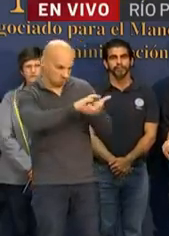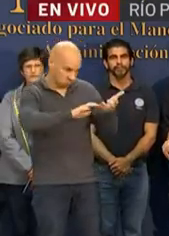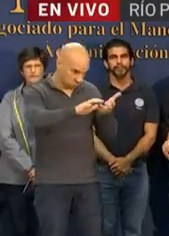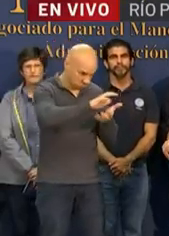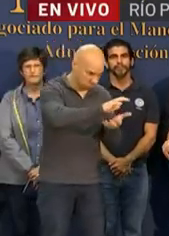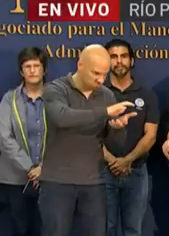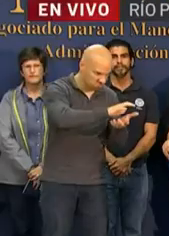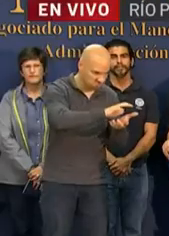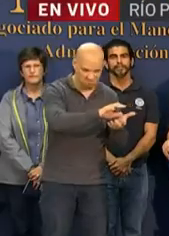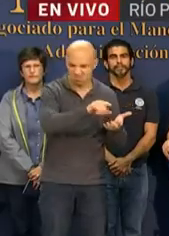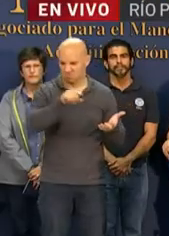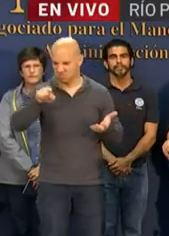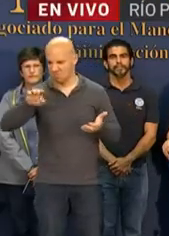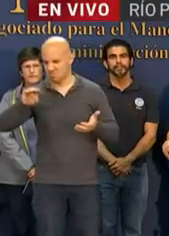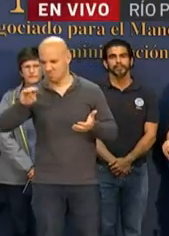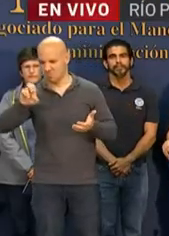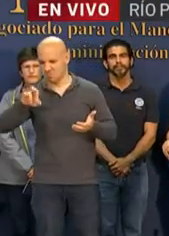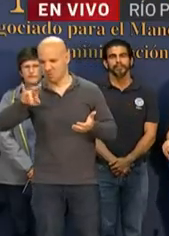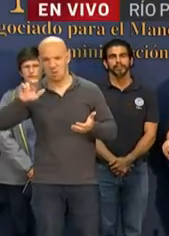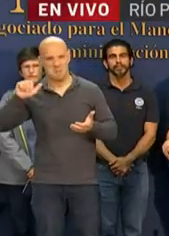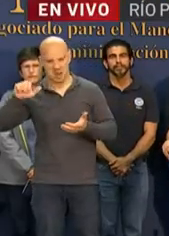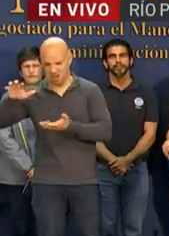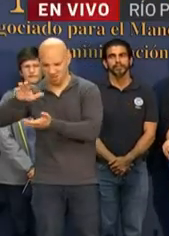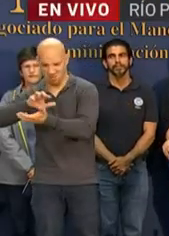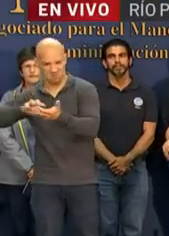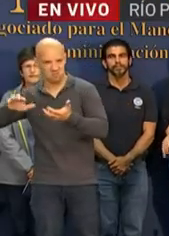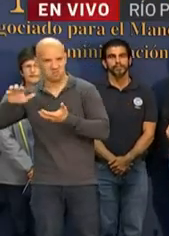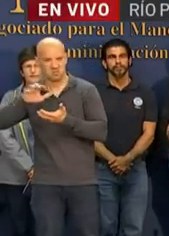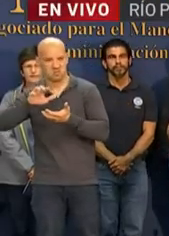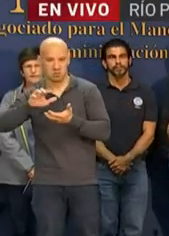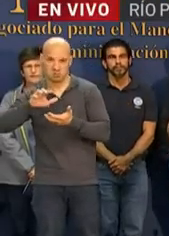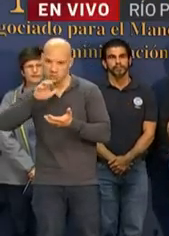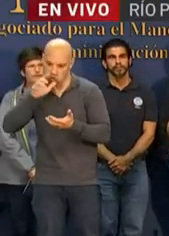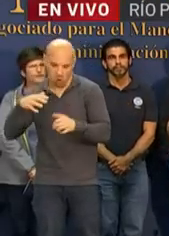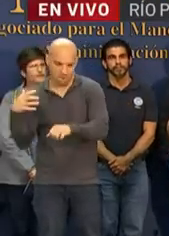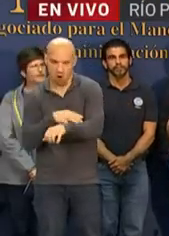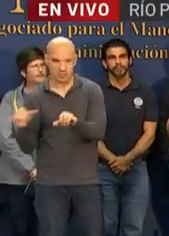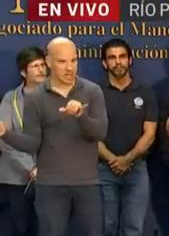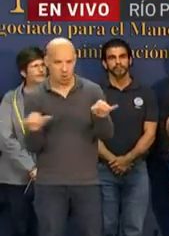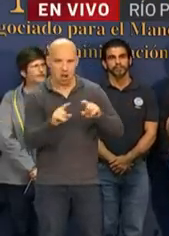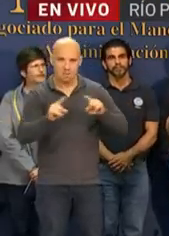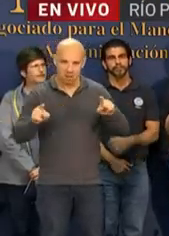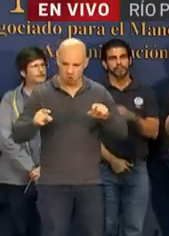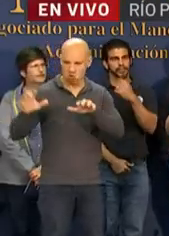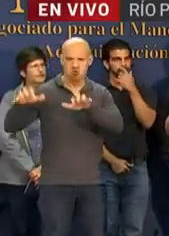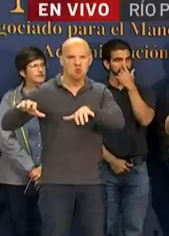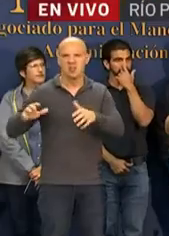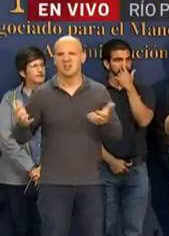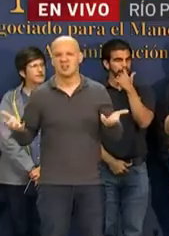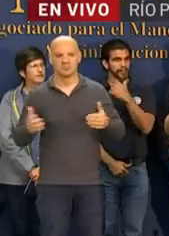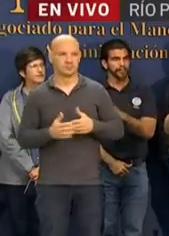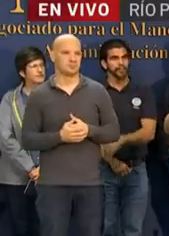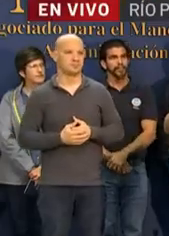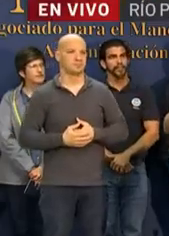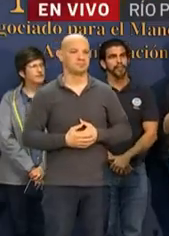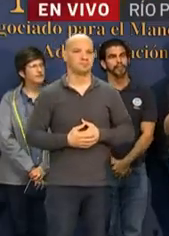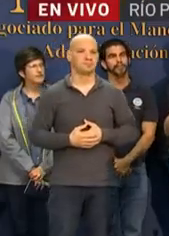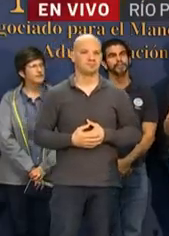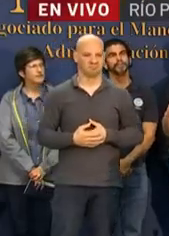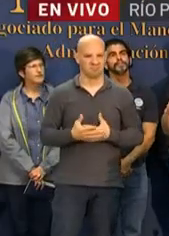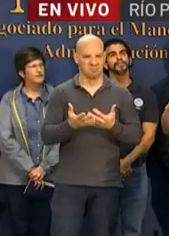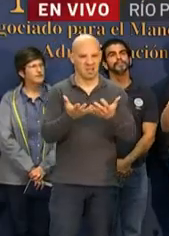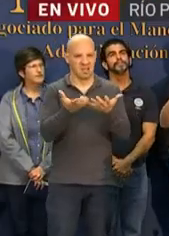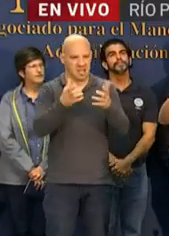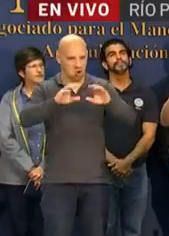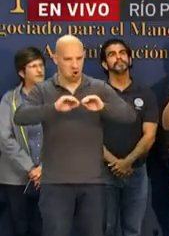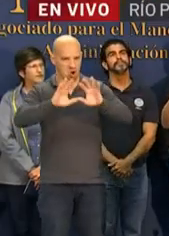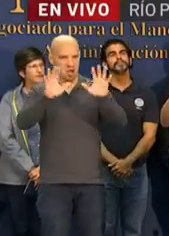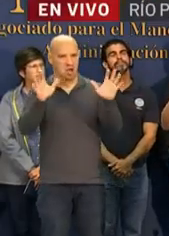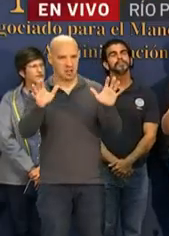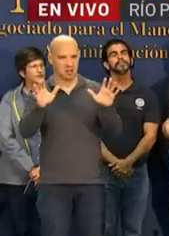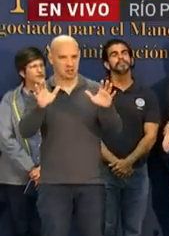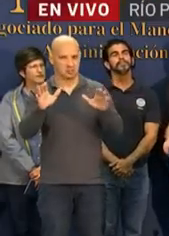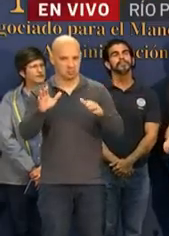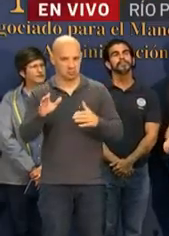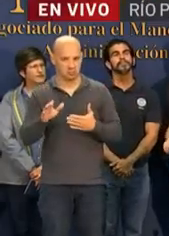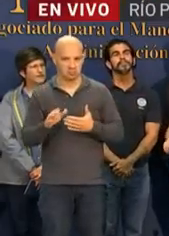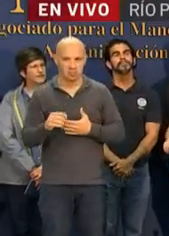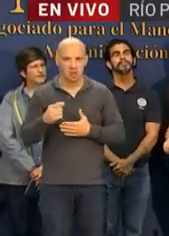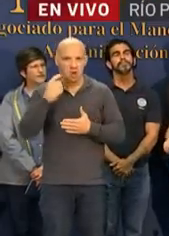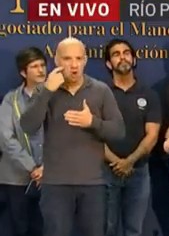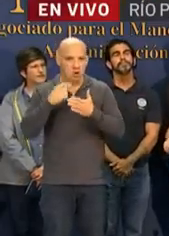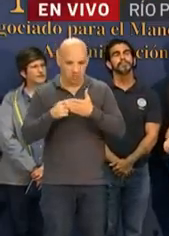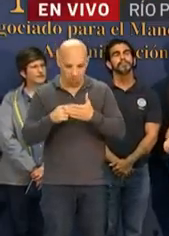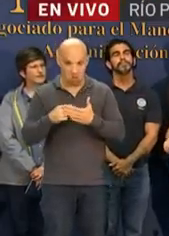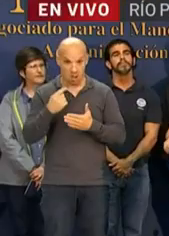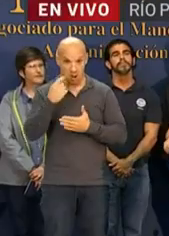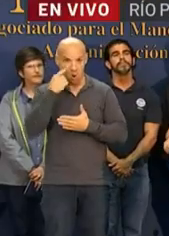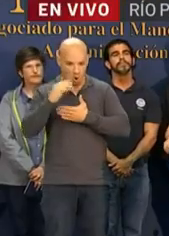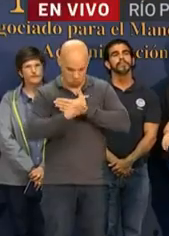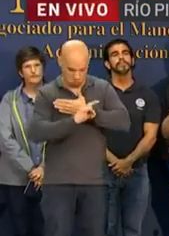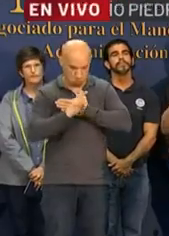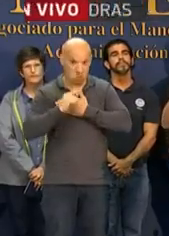ZONA SUR DE LA ISLA IBA A